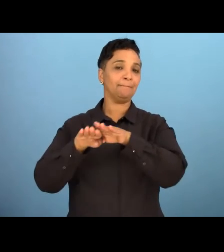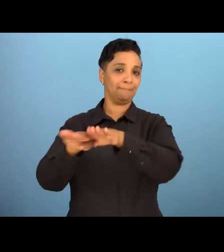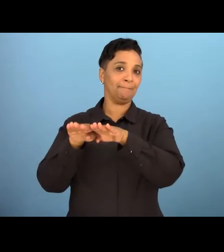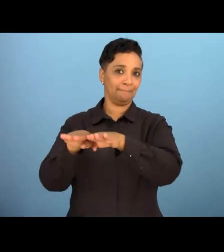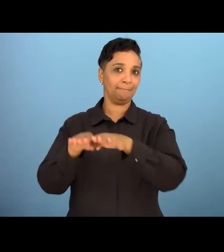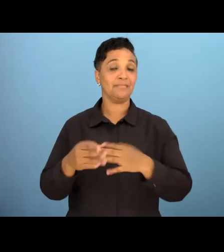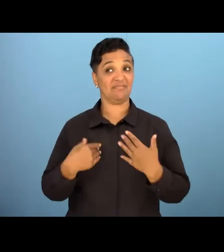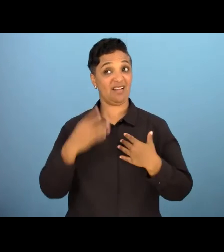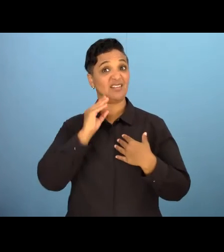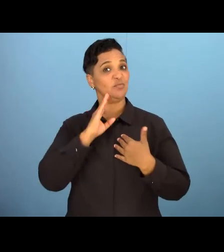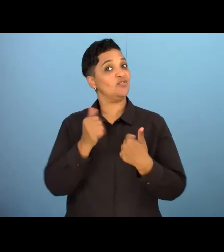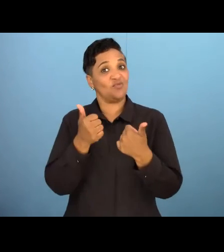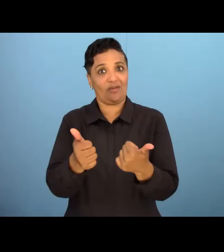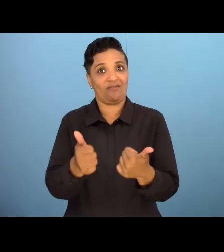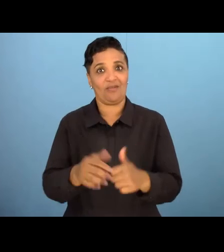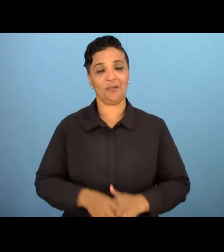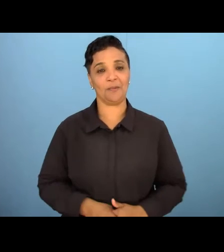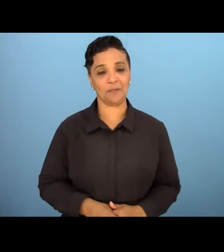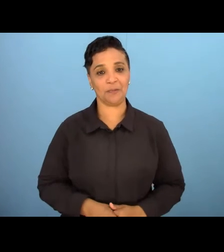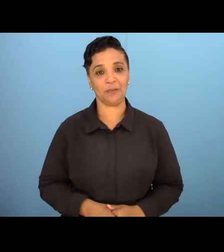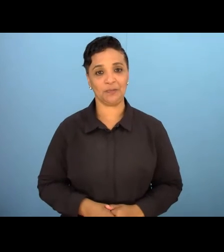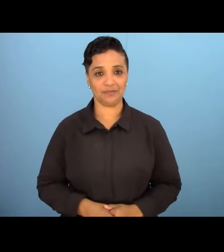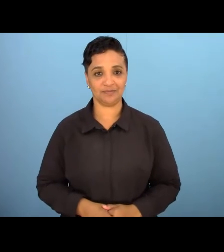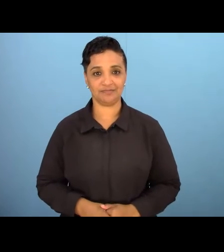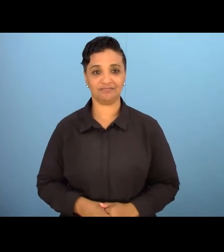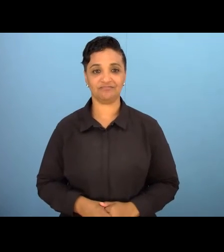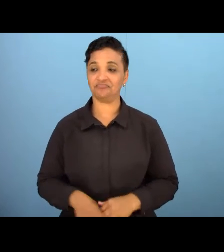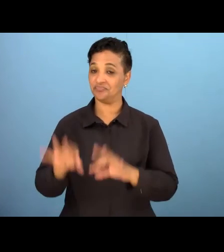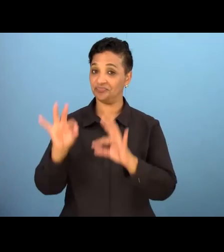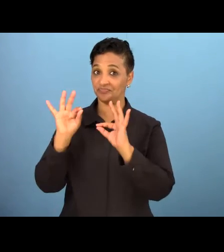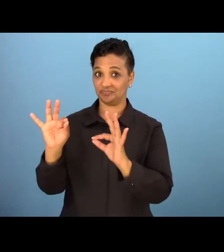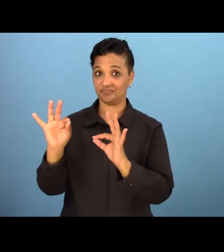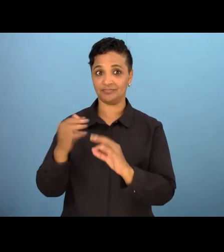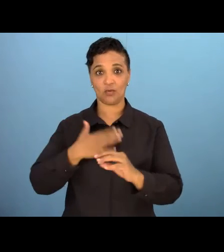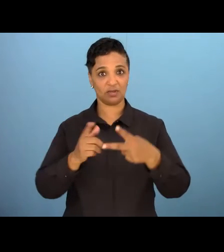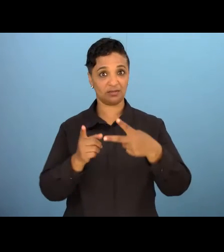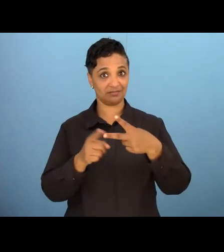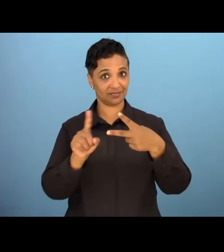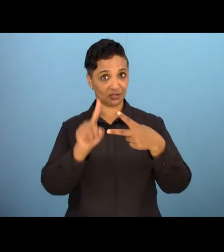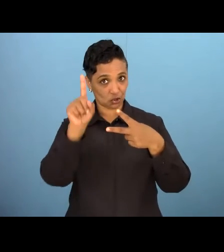la investigación y las experiencias fueron maravillosas en la investigación.